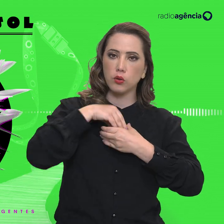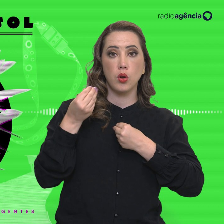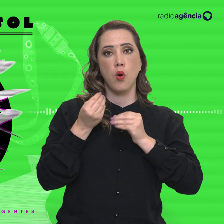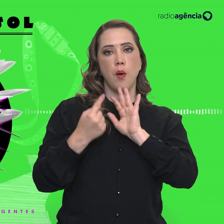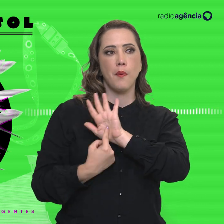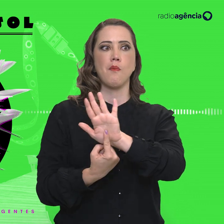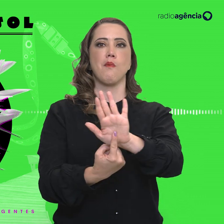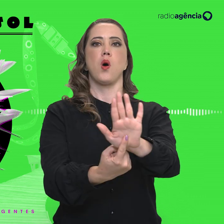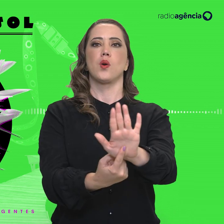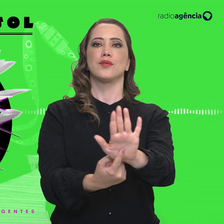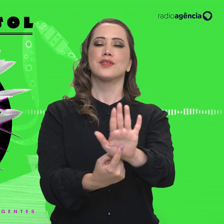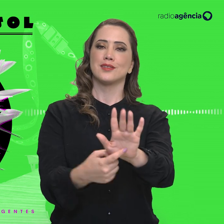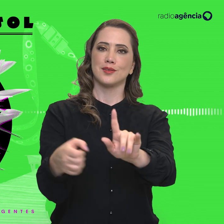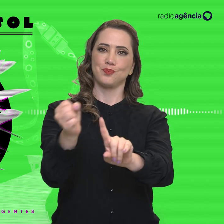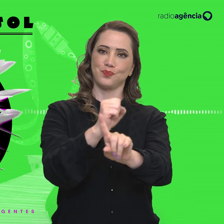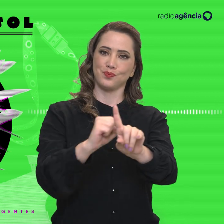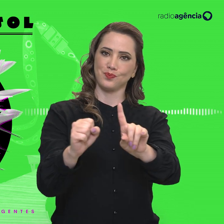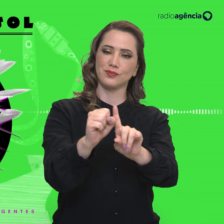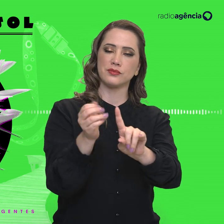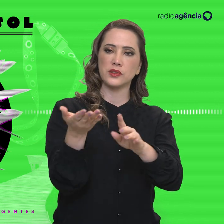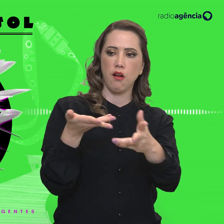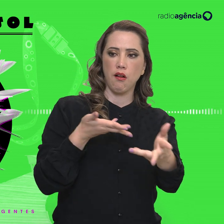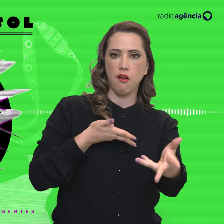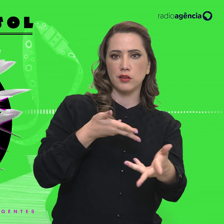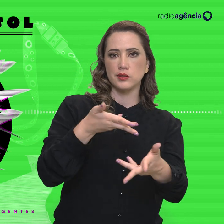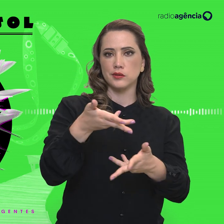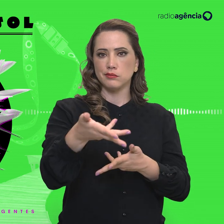em contextos sociais ou de relações interpessoais.